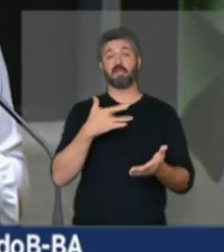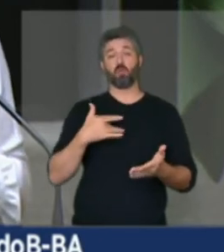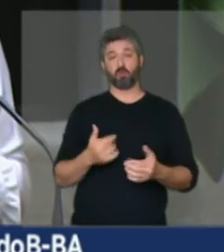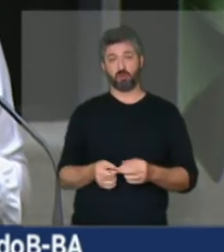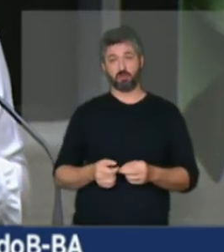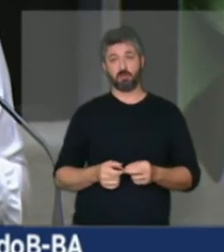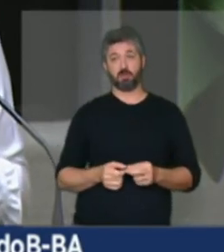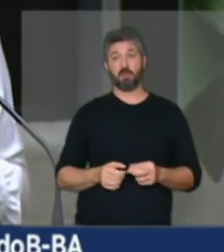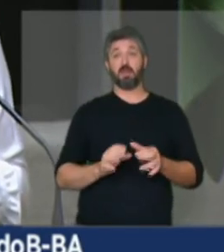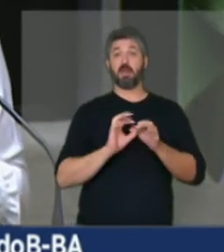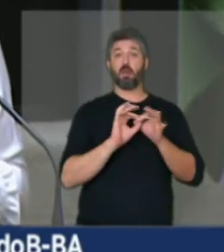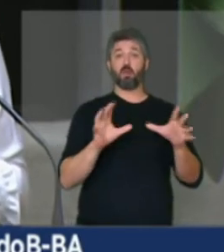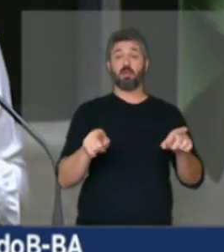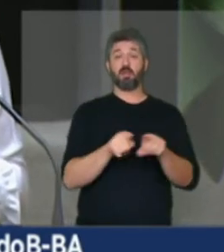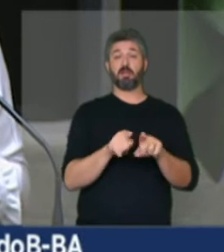CONSTRUÇÃO DE UMA PASSAGEM MOLHADA PARA ATENDER É